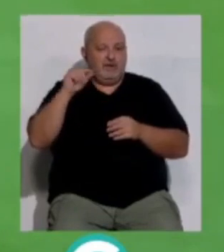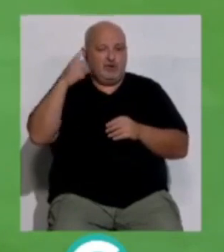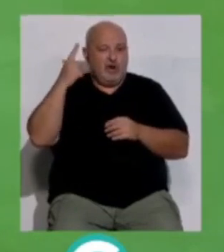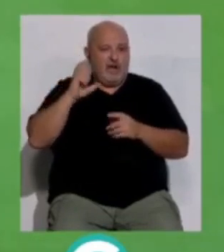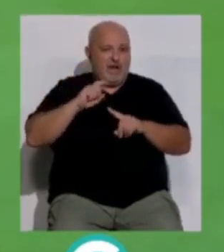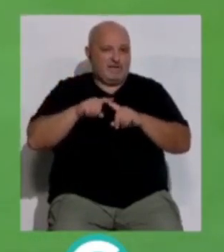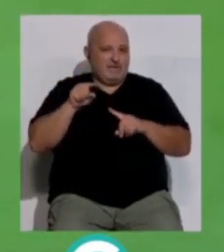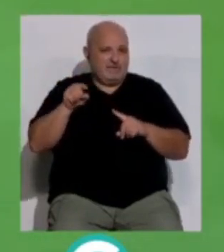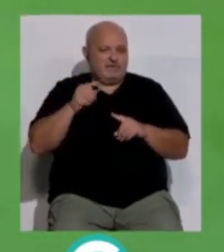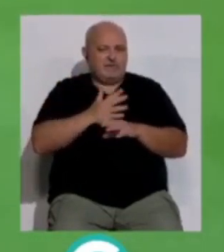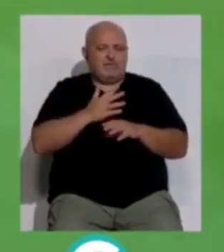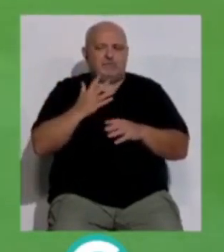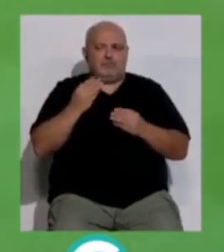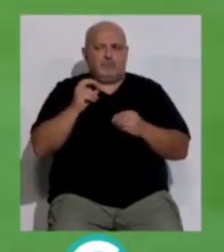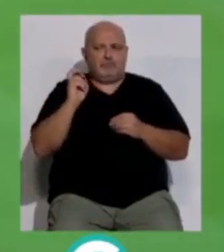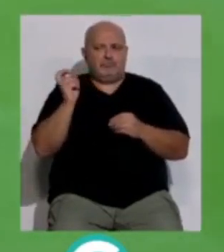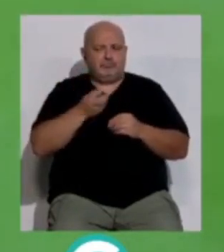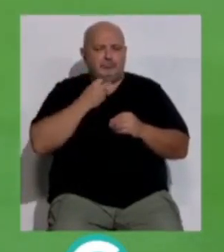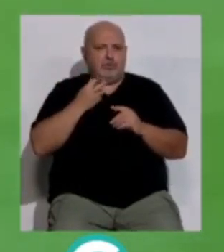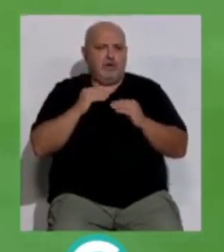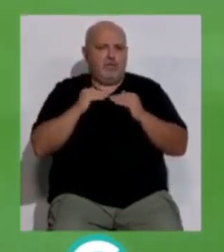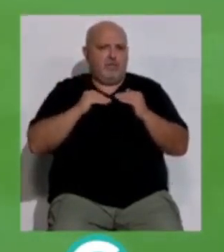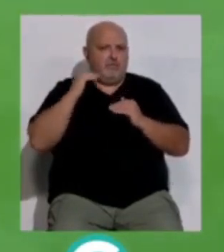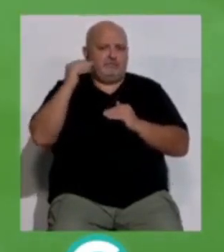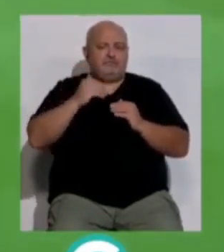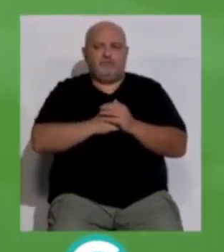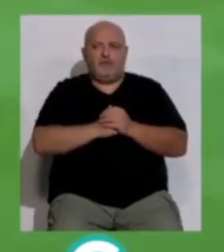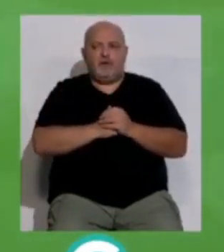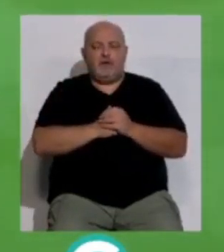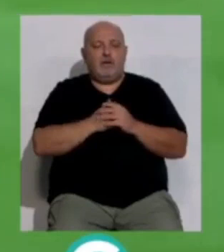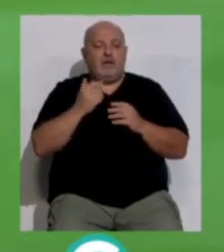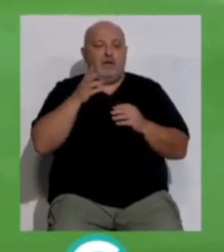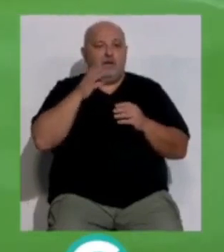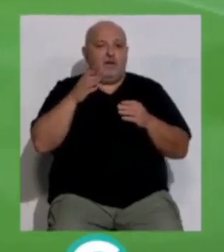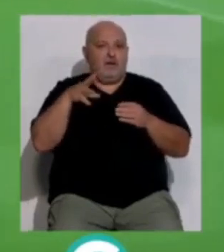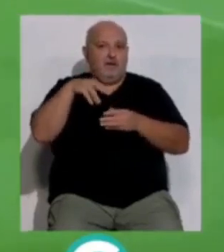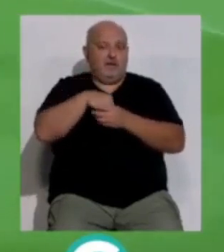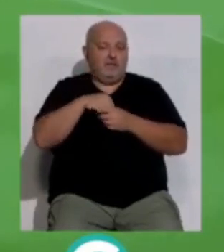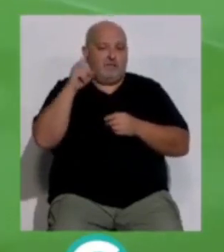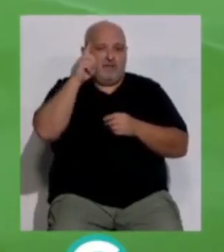Michelle ofreciendo un altísimo rendimiento y se ha formado en la fábrica del Real Madrid Castilla